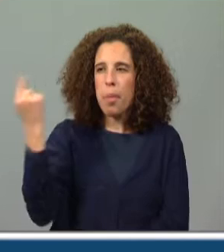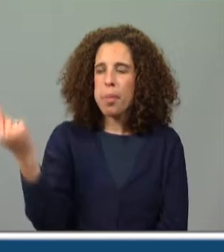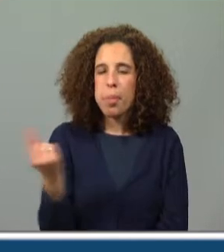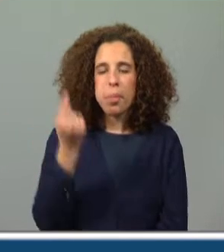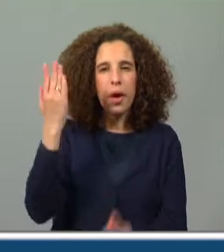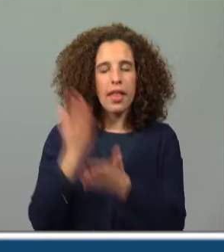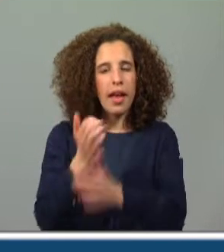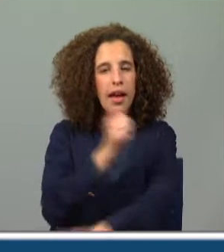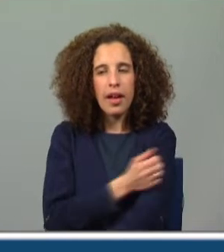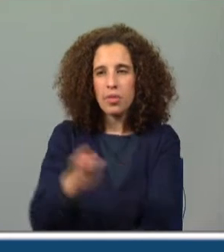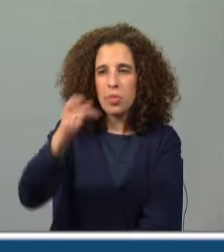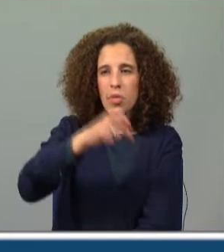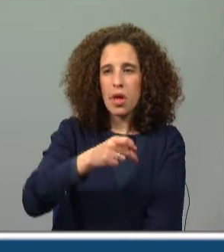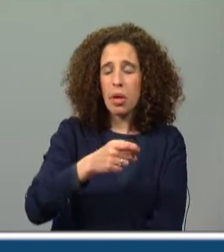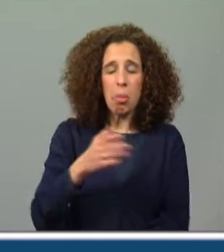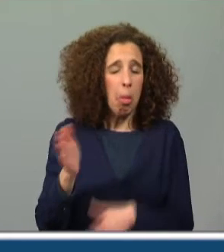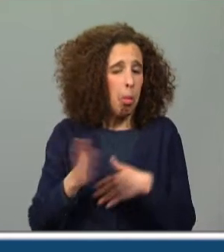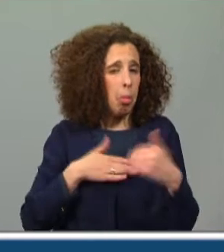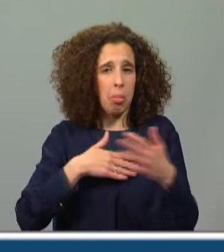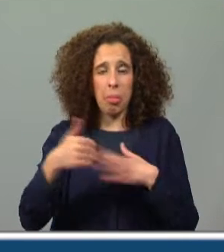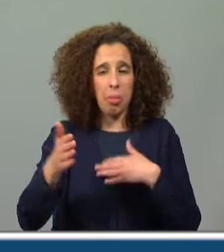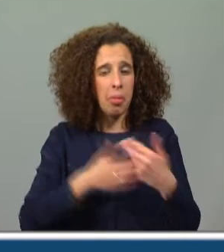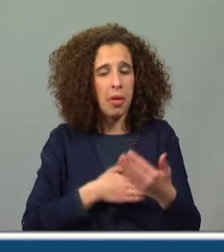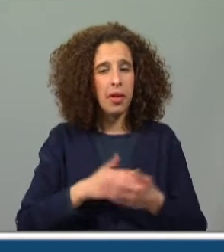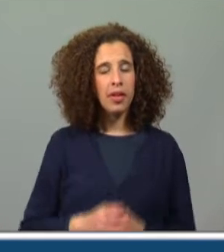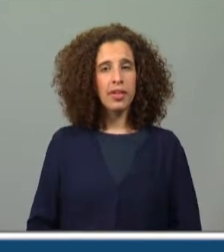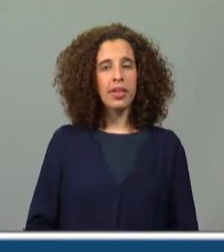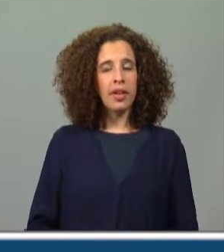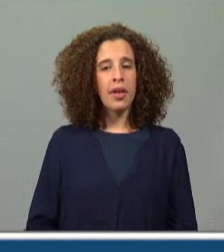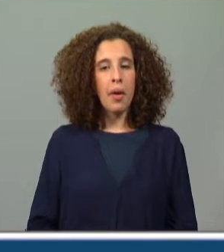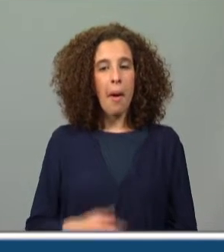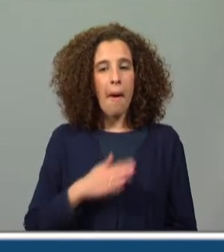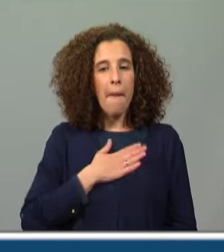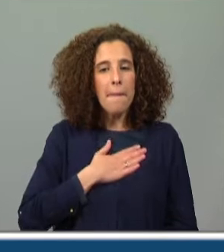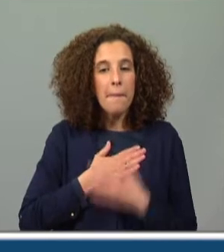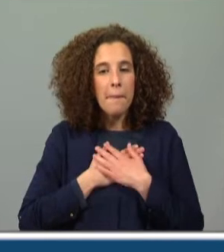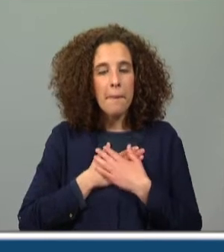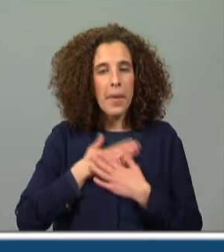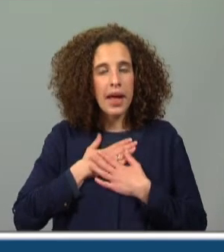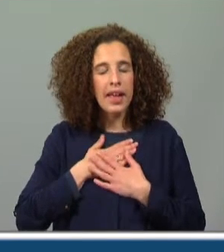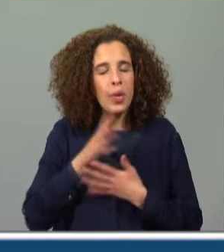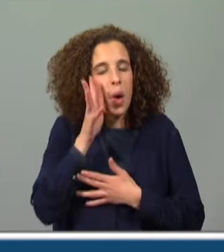também pouco importa meu peito estava quente meu coração 也沒關係我的胸膛溫暖了我的心